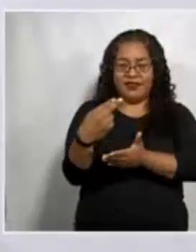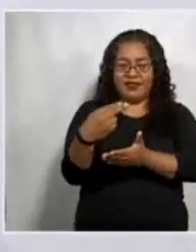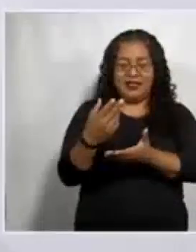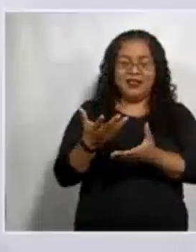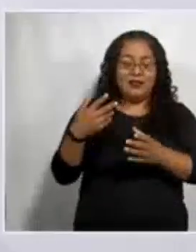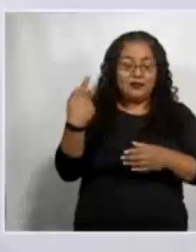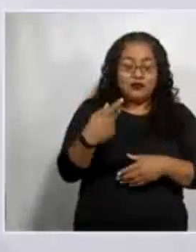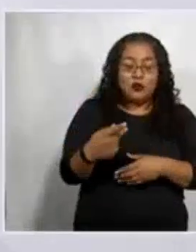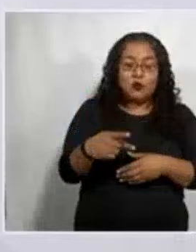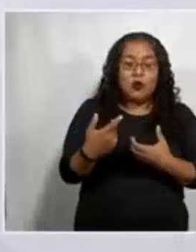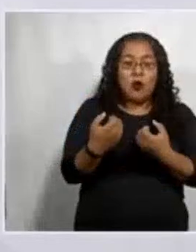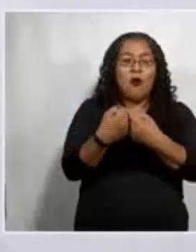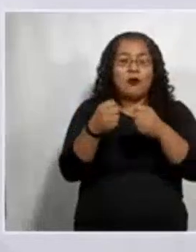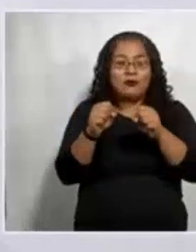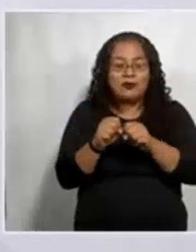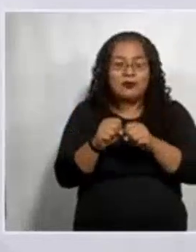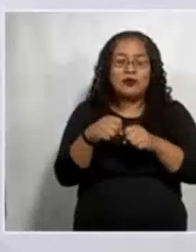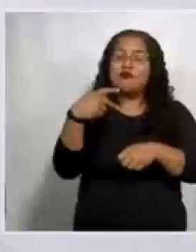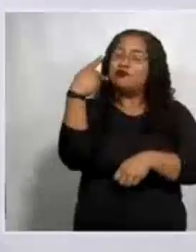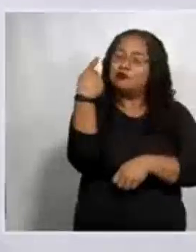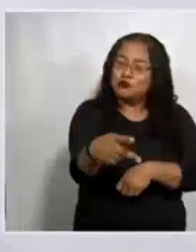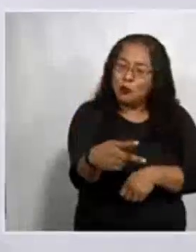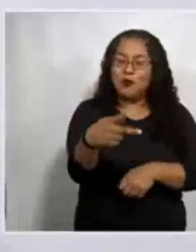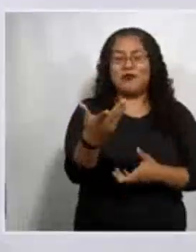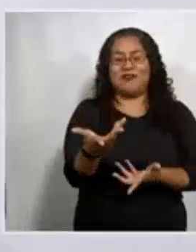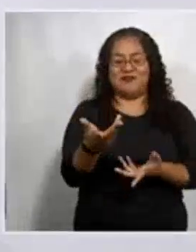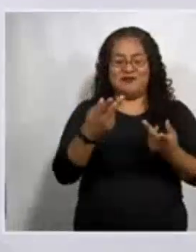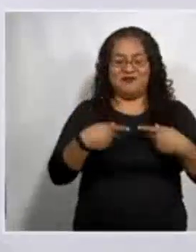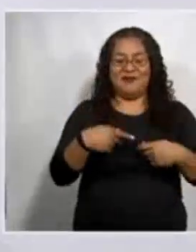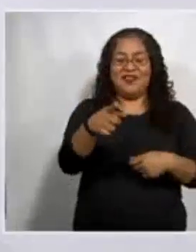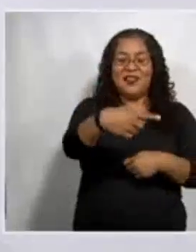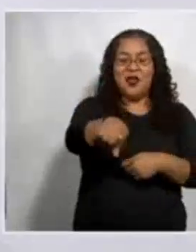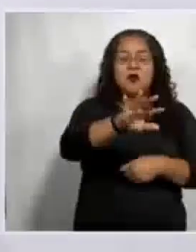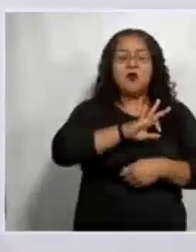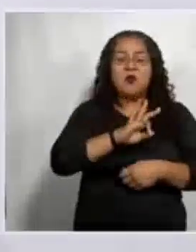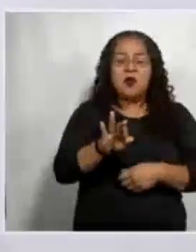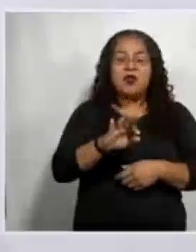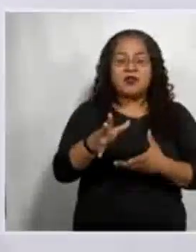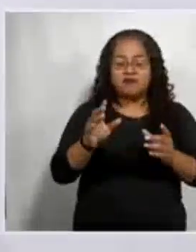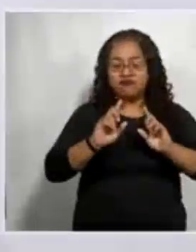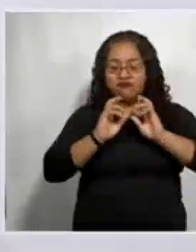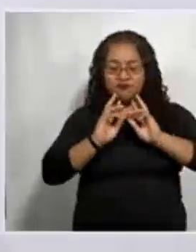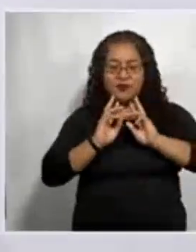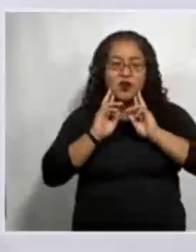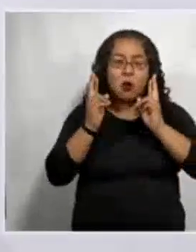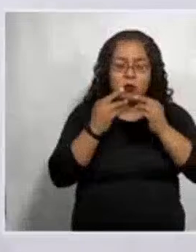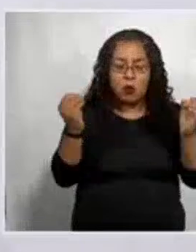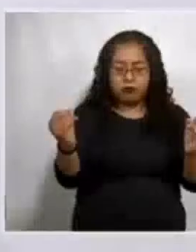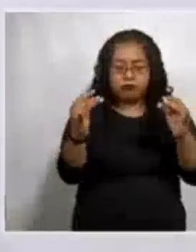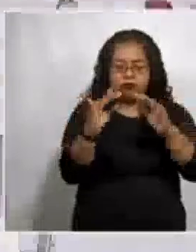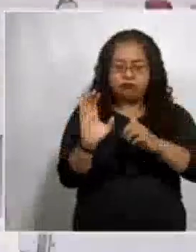que se le da recursos a los derechentes, hacen un comité y entre ellos compran lo